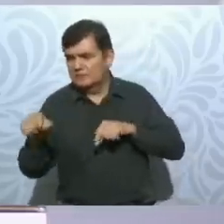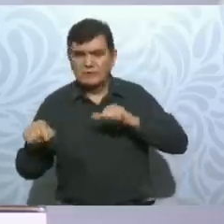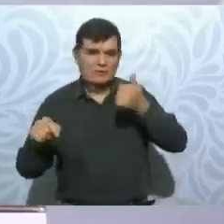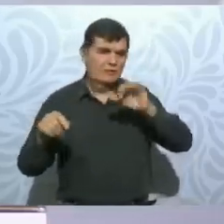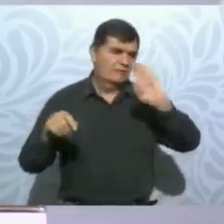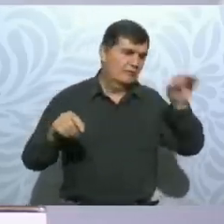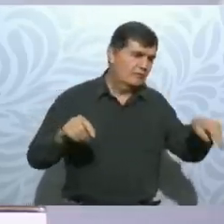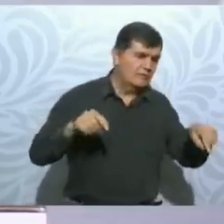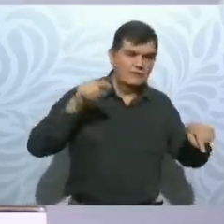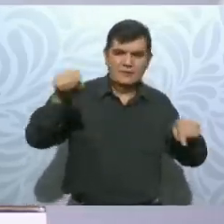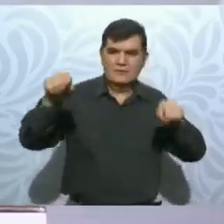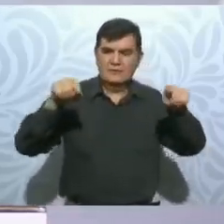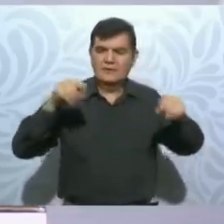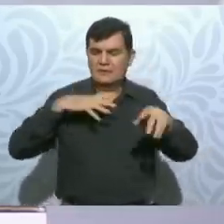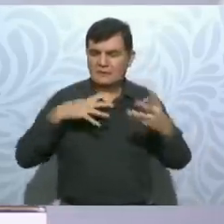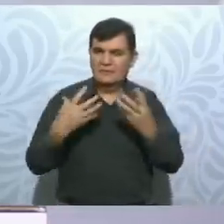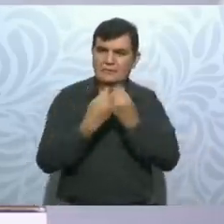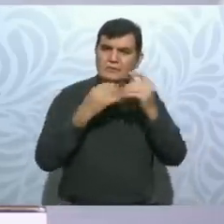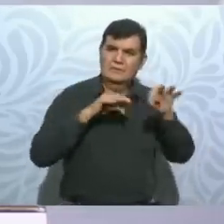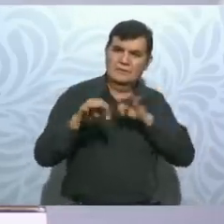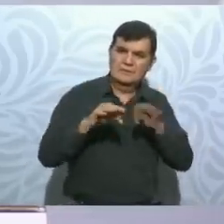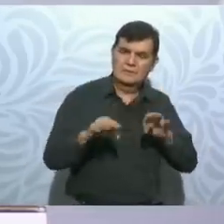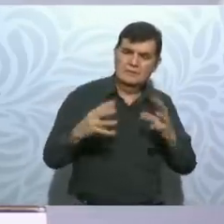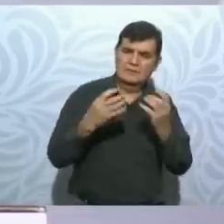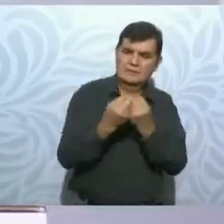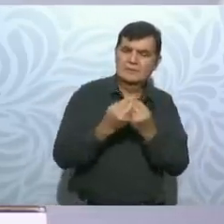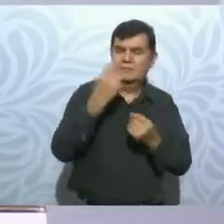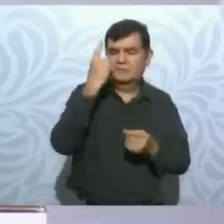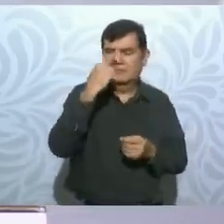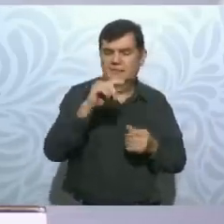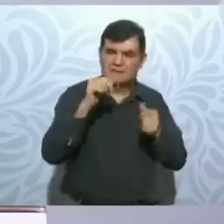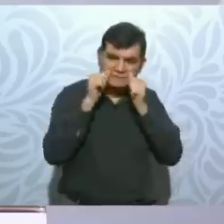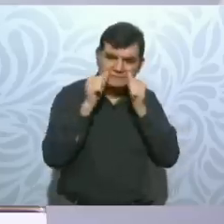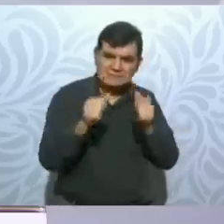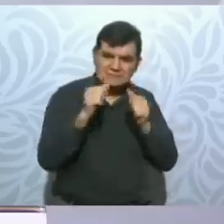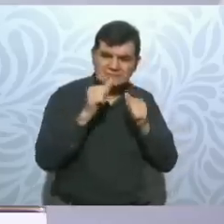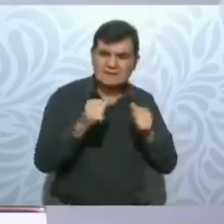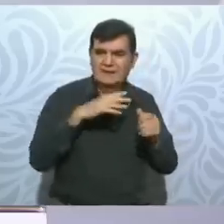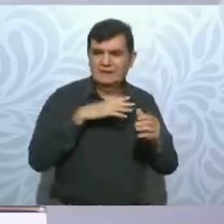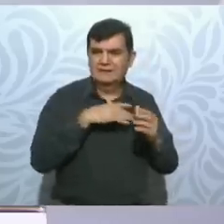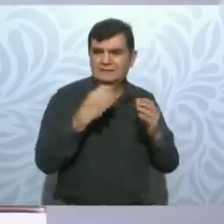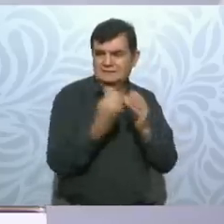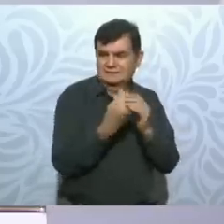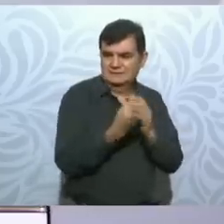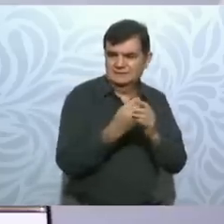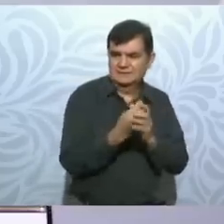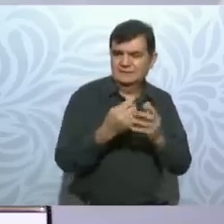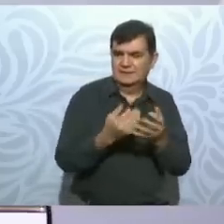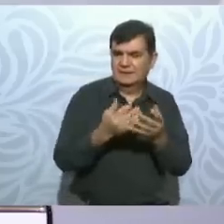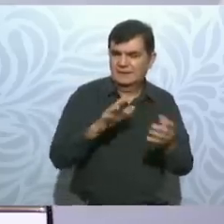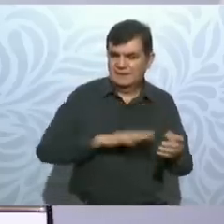que podamos trabajar juntos y juntas para atender ciertos territorios de nuestro país que requieren